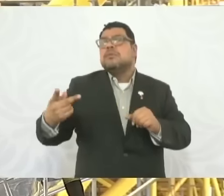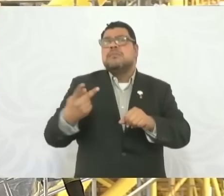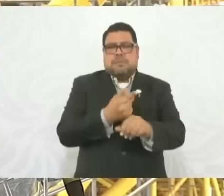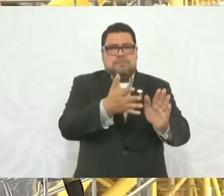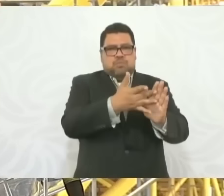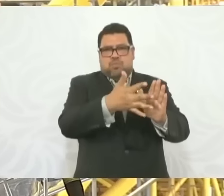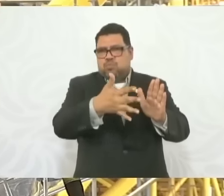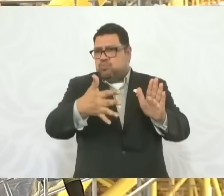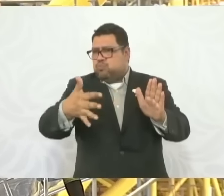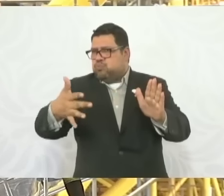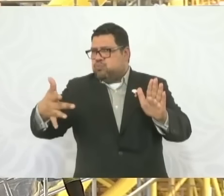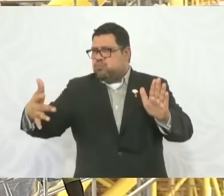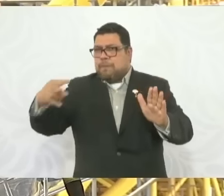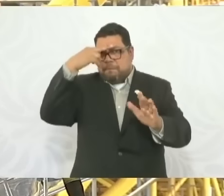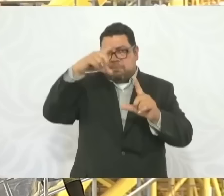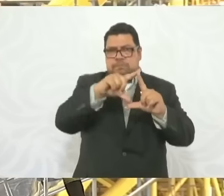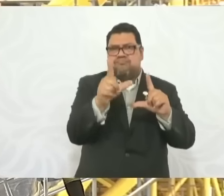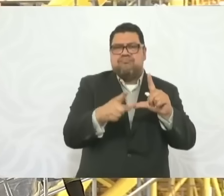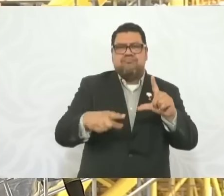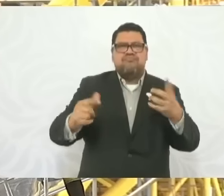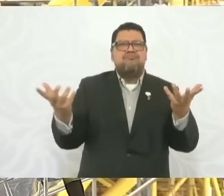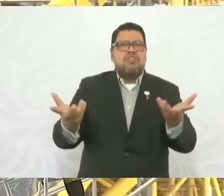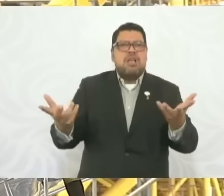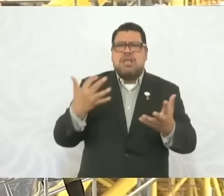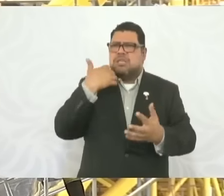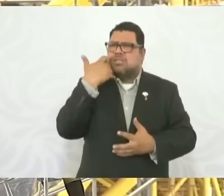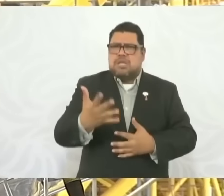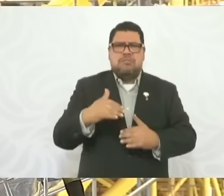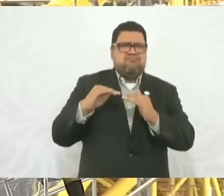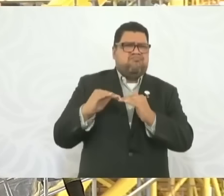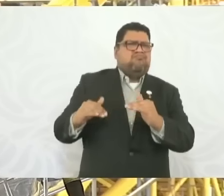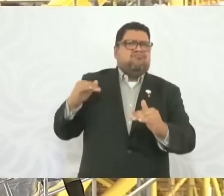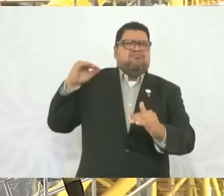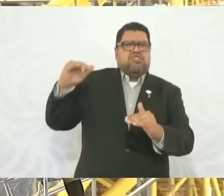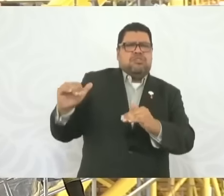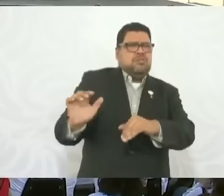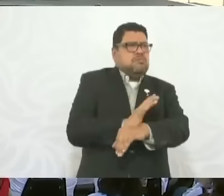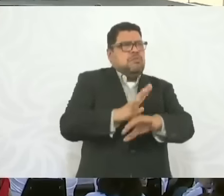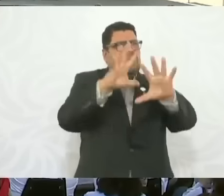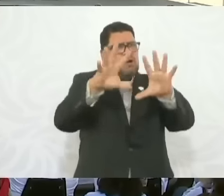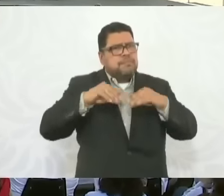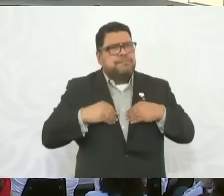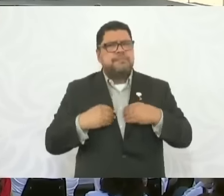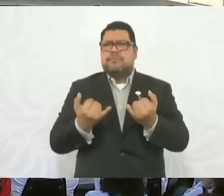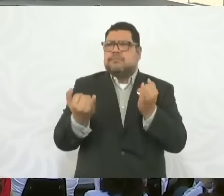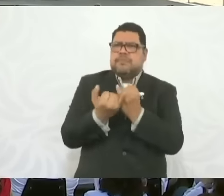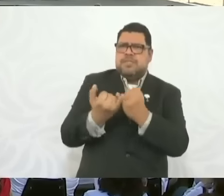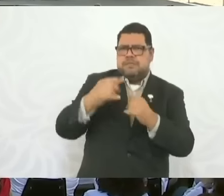en la vida pública del país, la recuperación de la soberanía energética, de la soberanía nacional